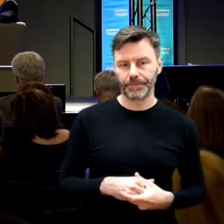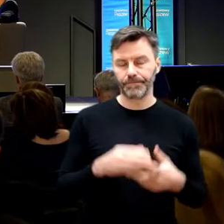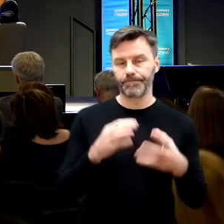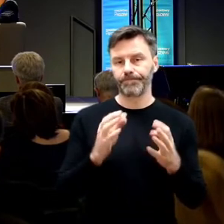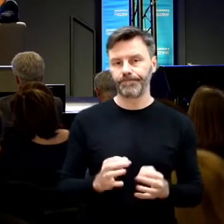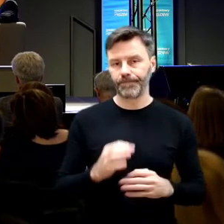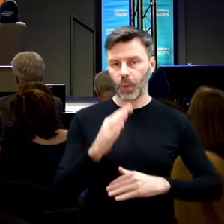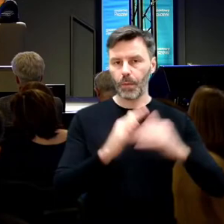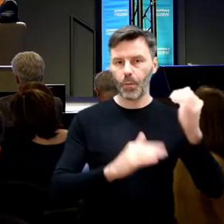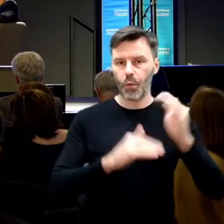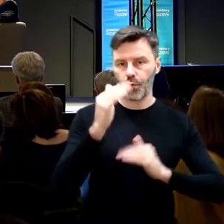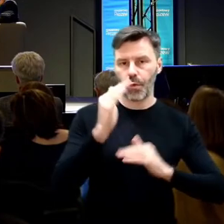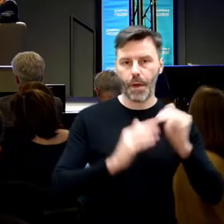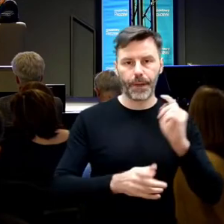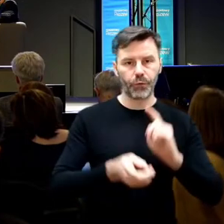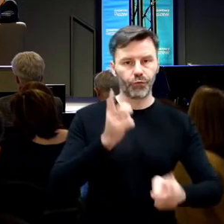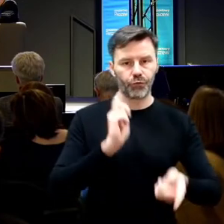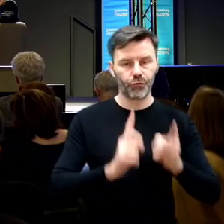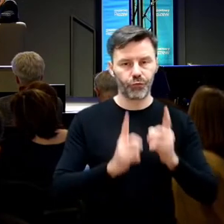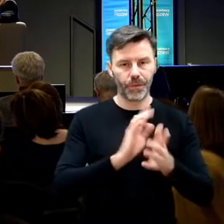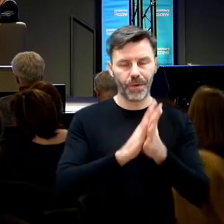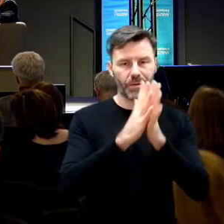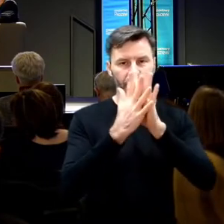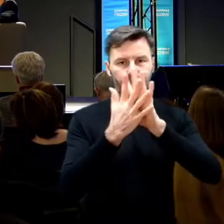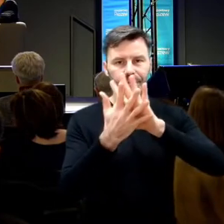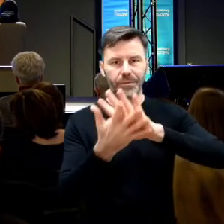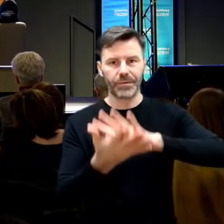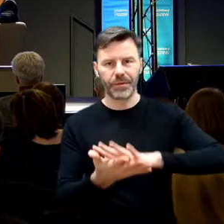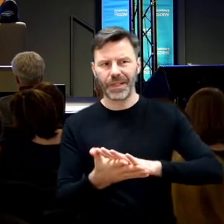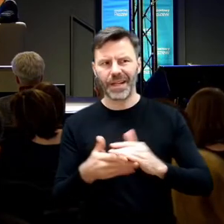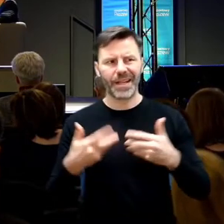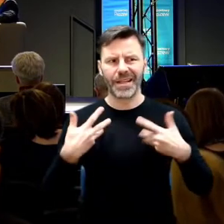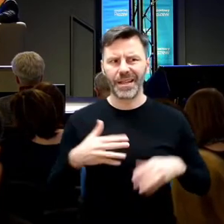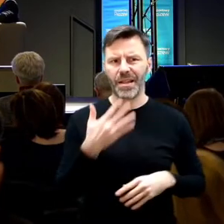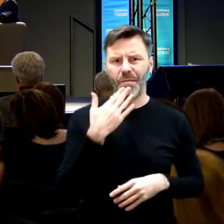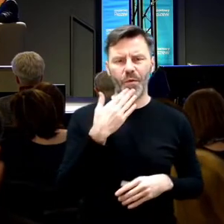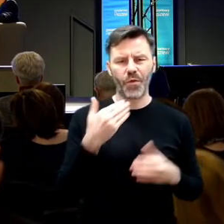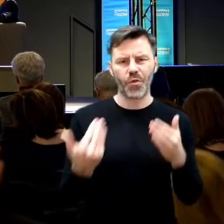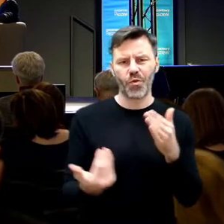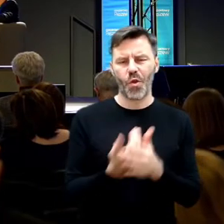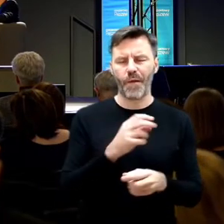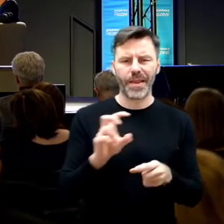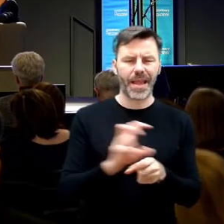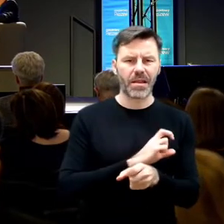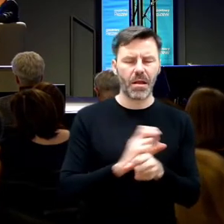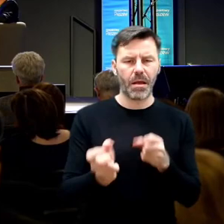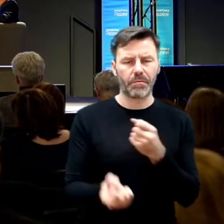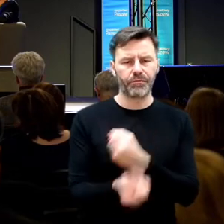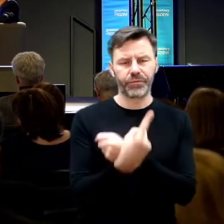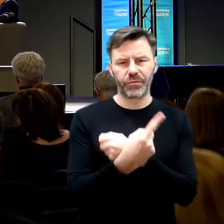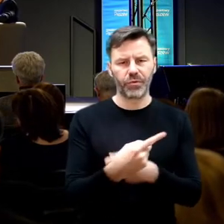bo nie chciałabym używać określenia innowacja w kontekście technologii modułowej 3D, bo to nie jest innowacja